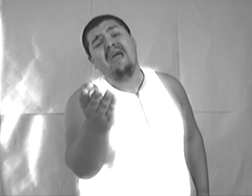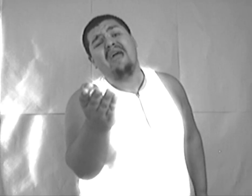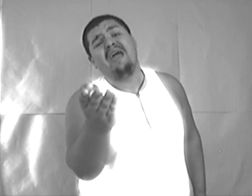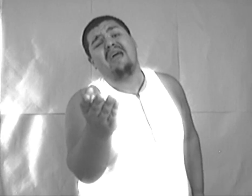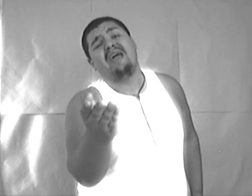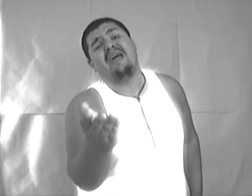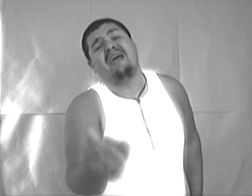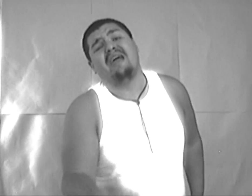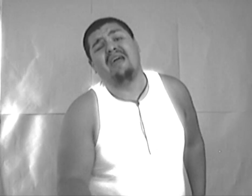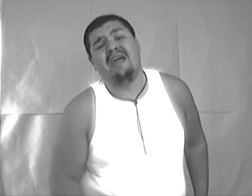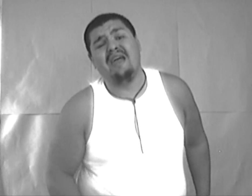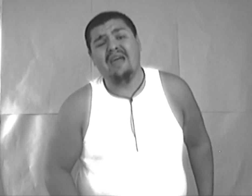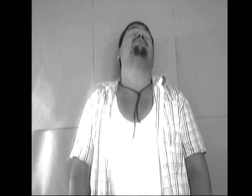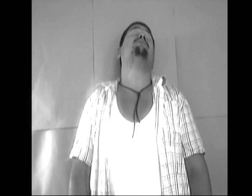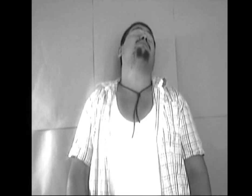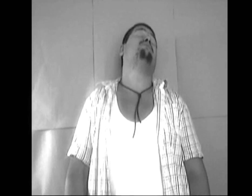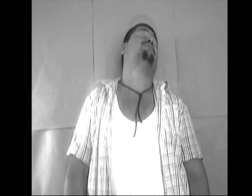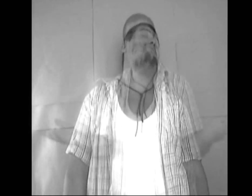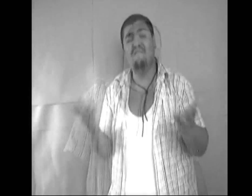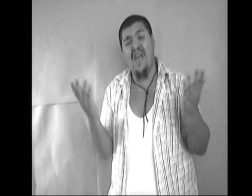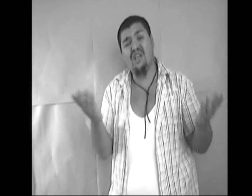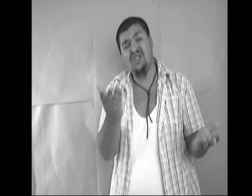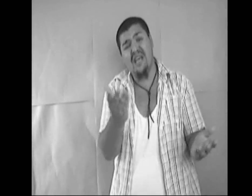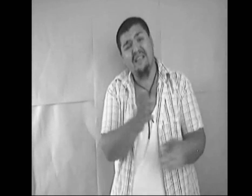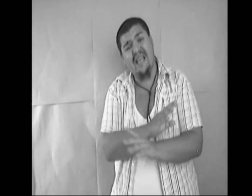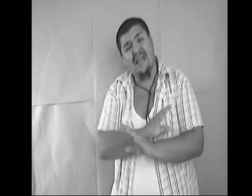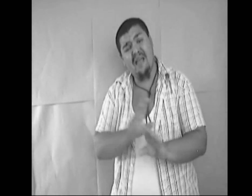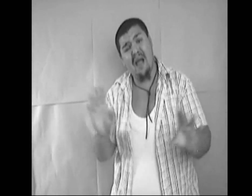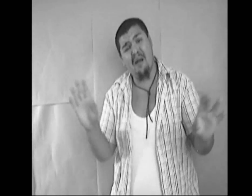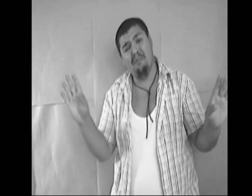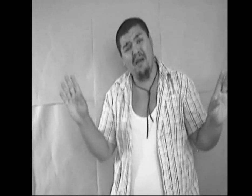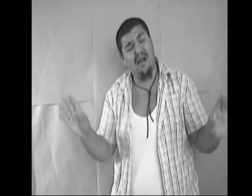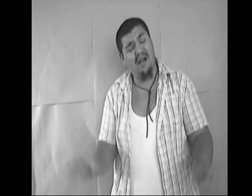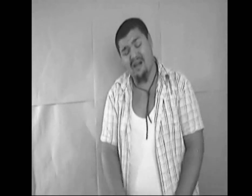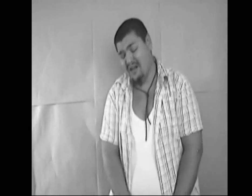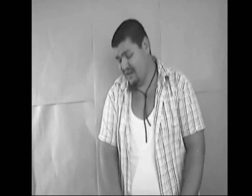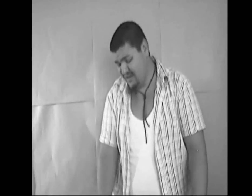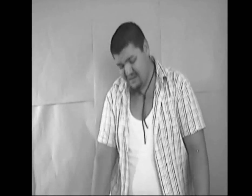тебе вече те нямам you already, they do not have.